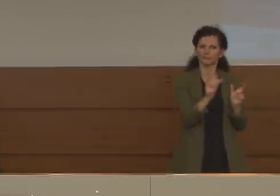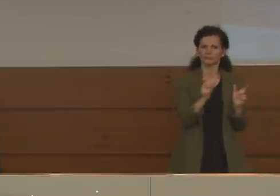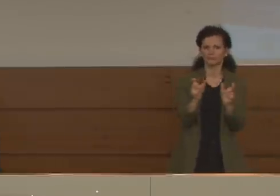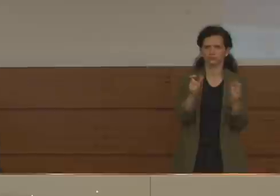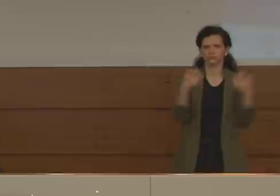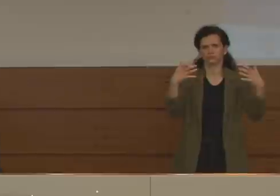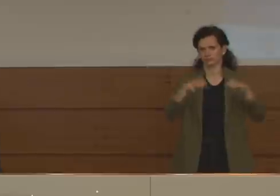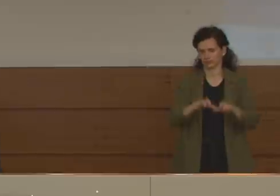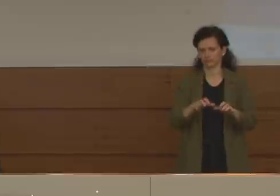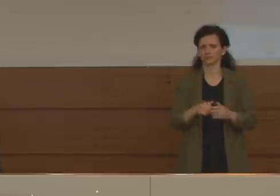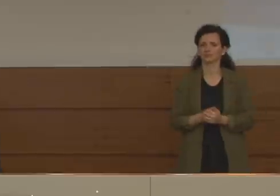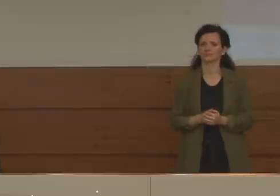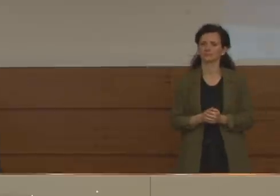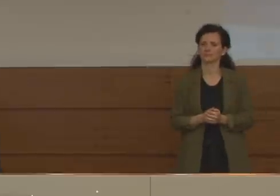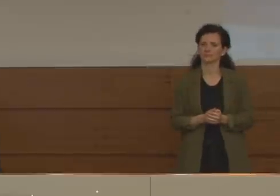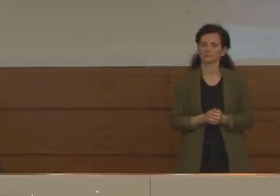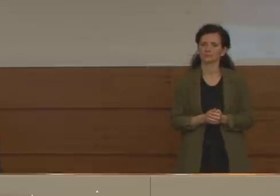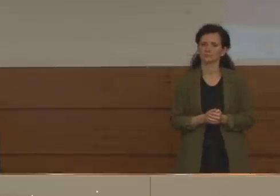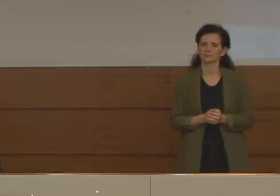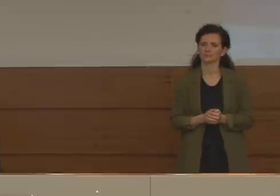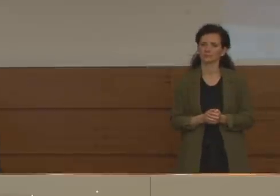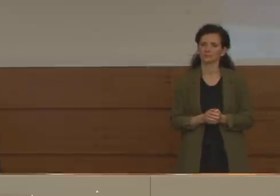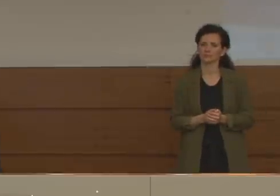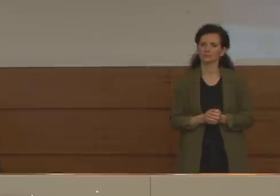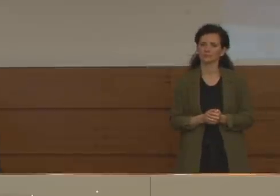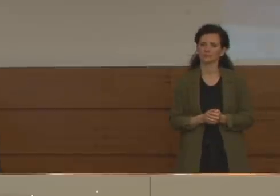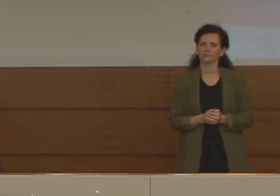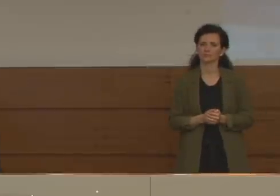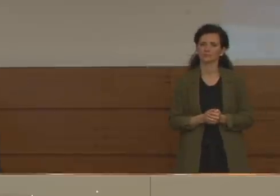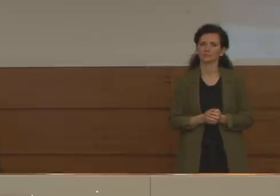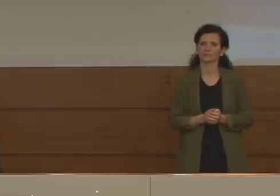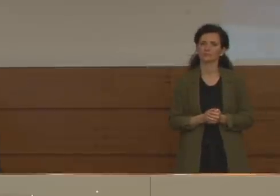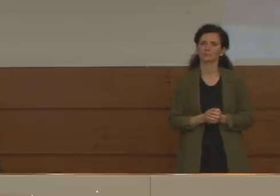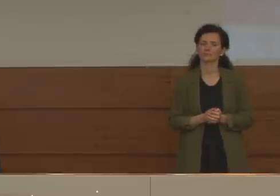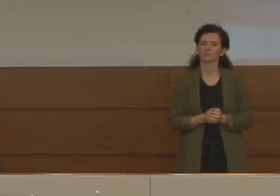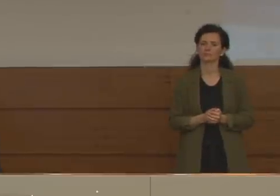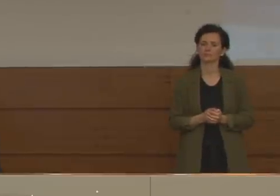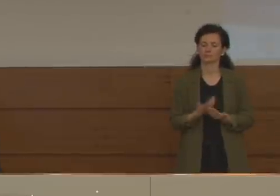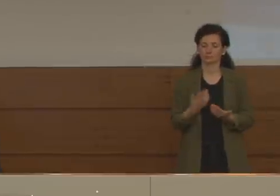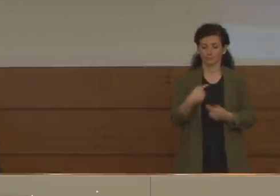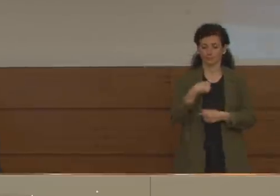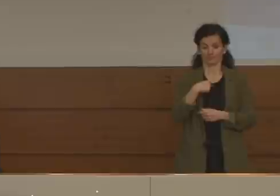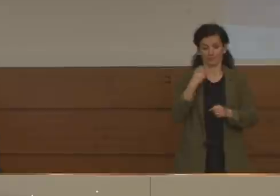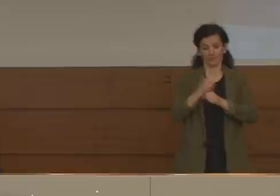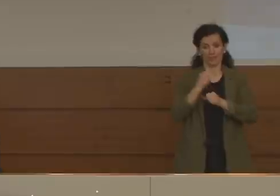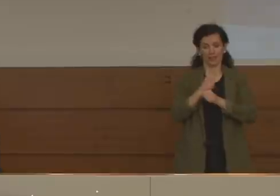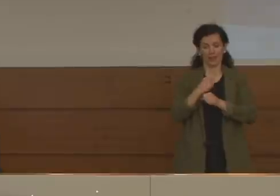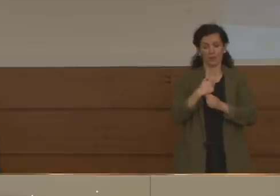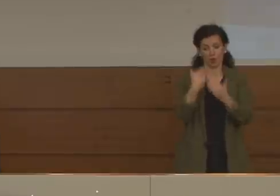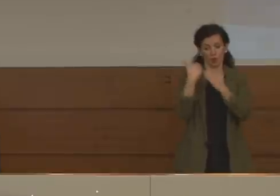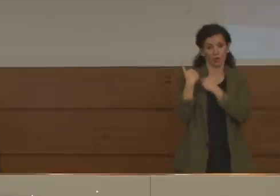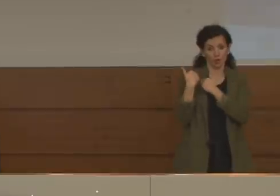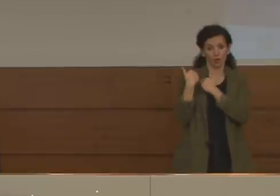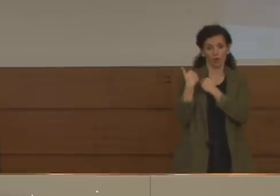riguarda il mio più specifico, mi occupo prevalentemente di anziani,